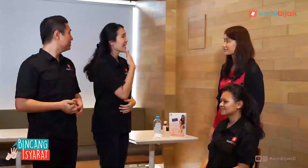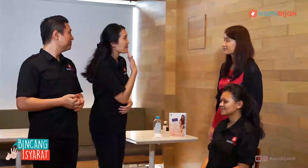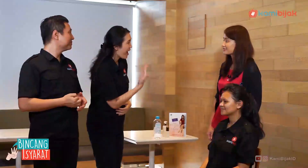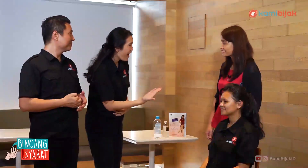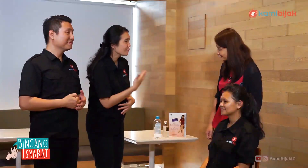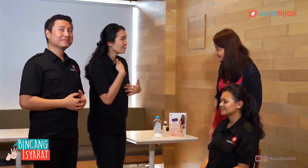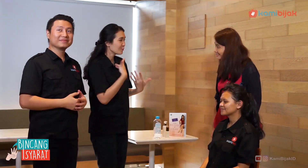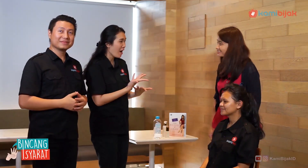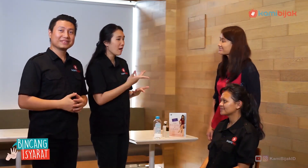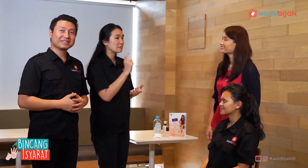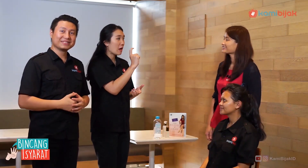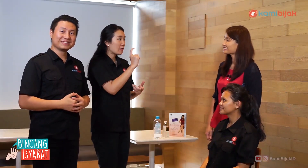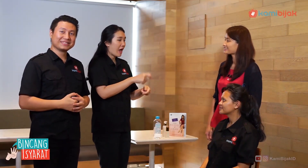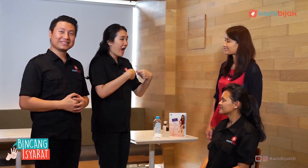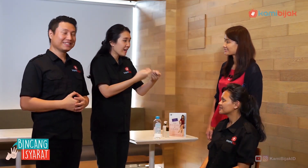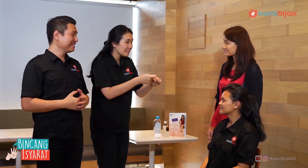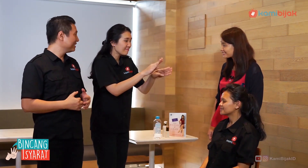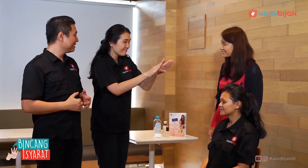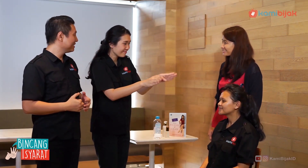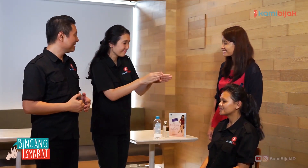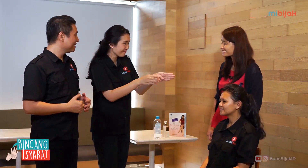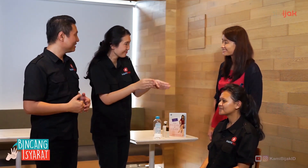Terima kasih telah memberi contoh demo perawatan totok wajah.